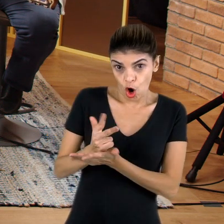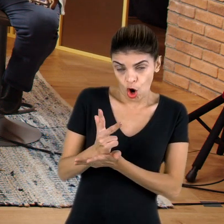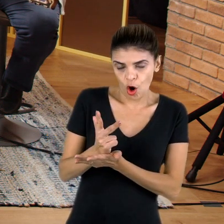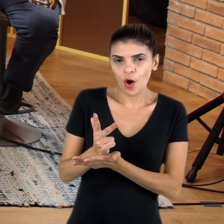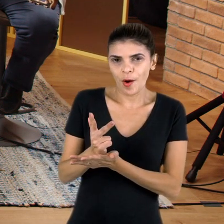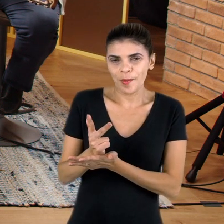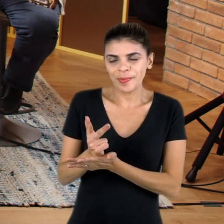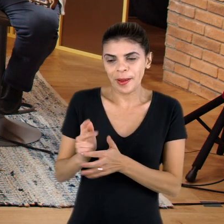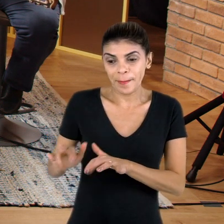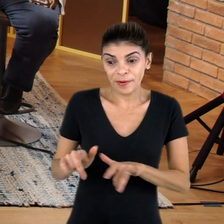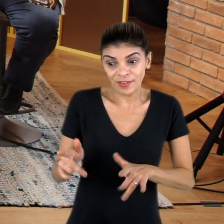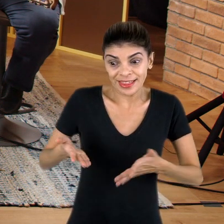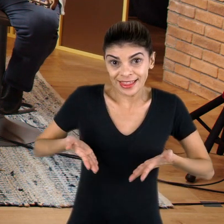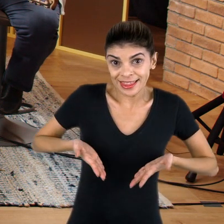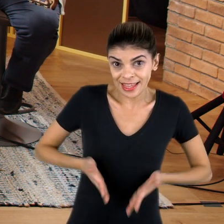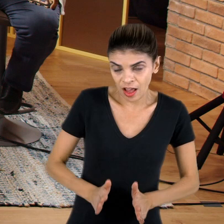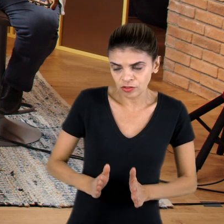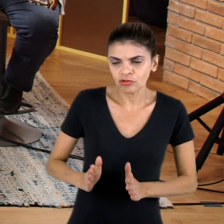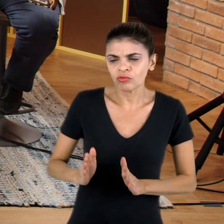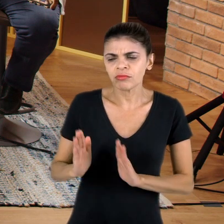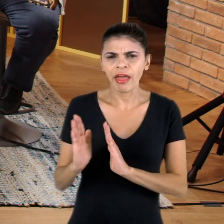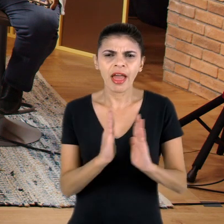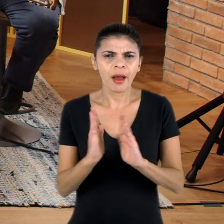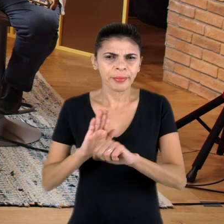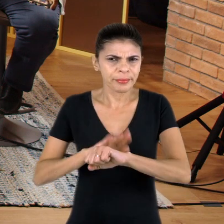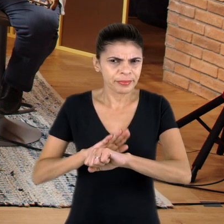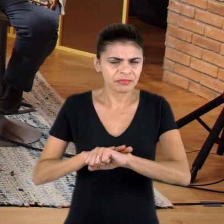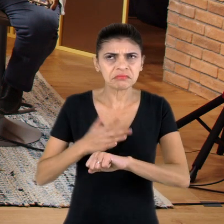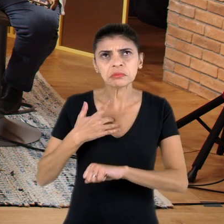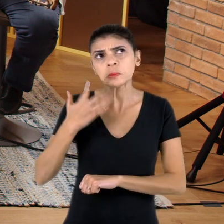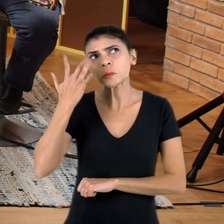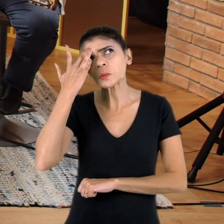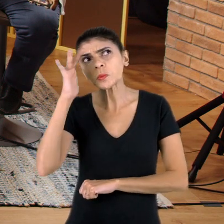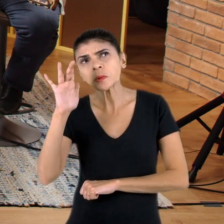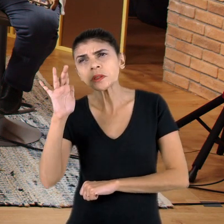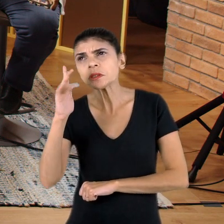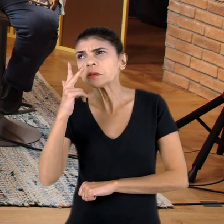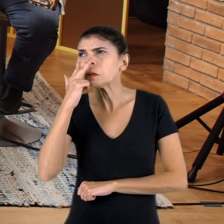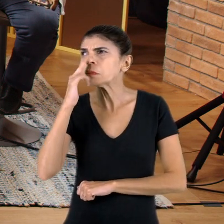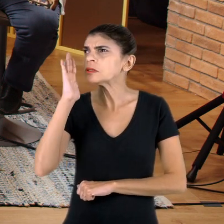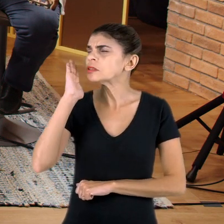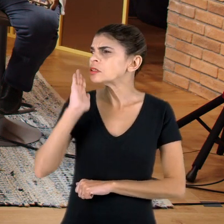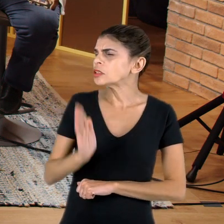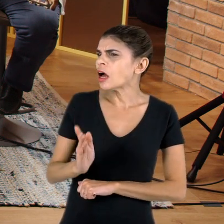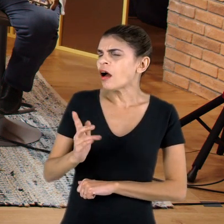Então... é... eu não sei se já foi uma coisa do destino,